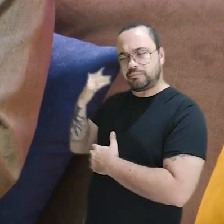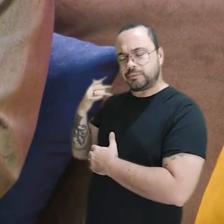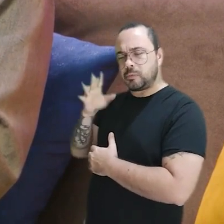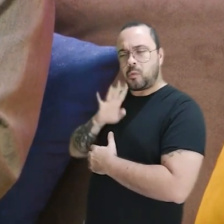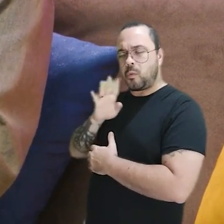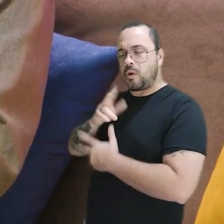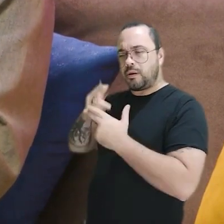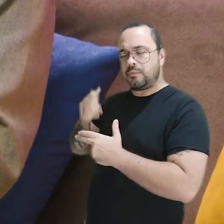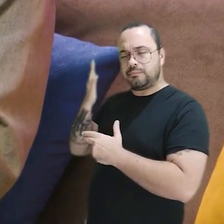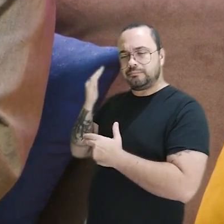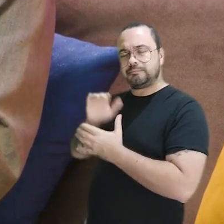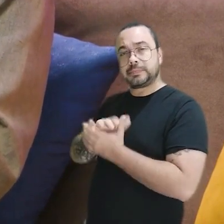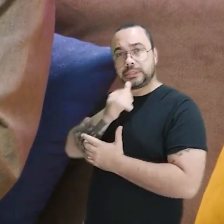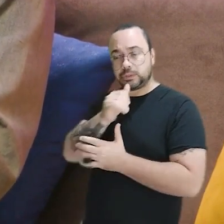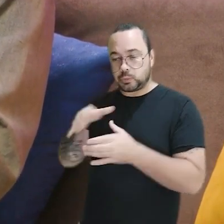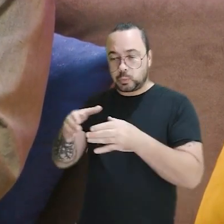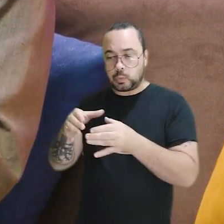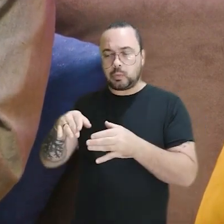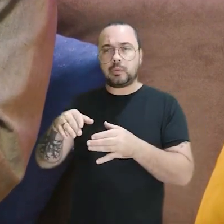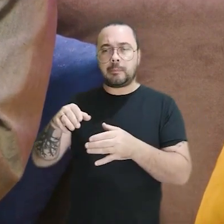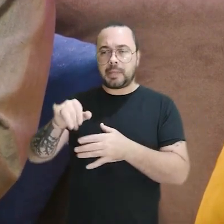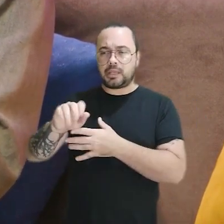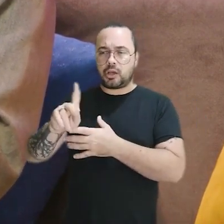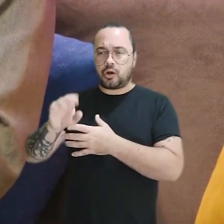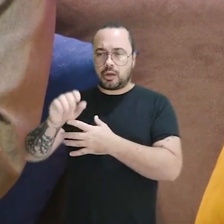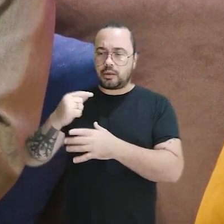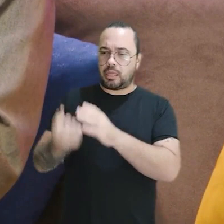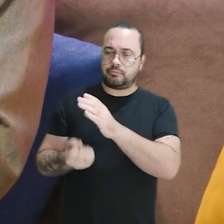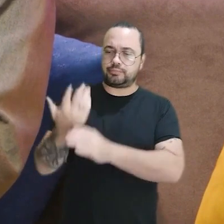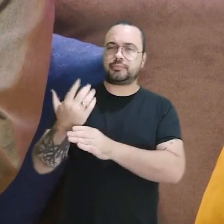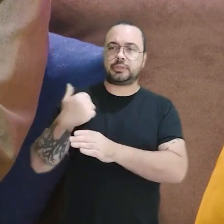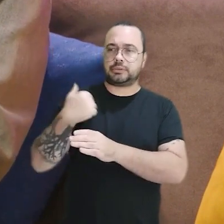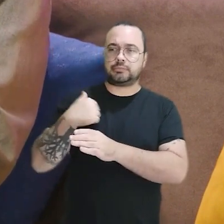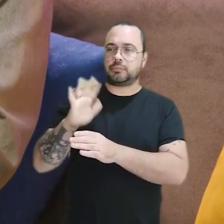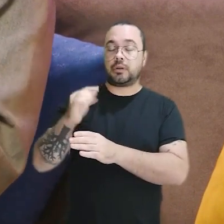O... O clube eu não considero que eu... Que eu criei, clube eu considero que eu descobri.